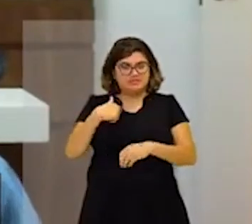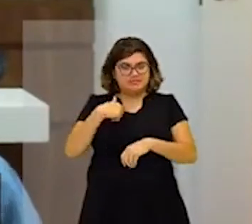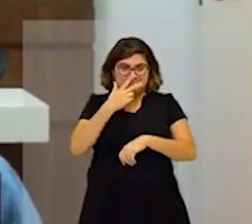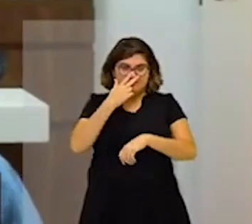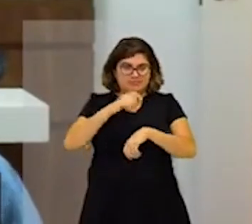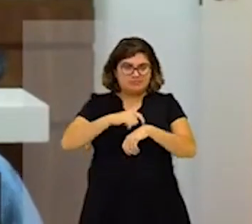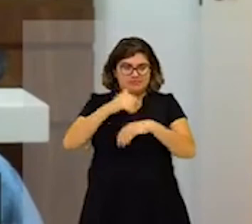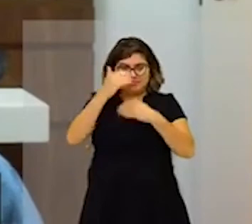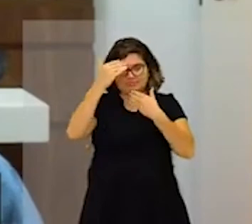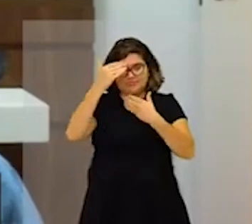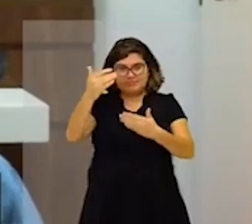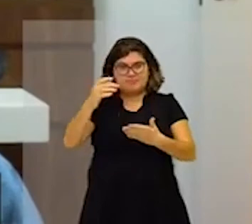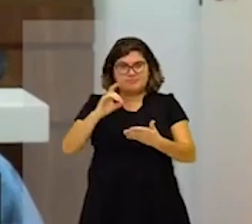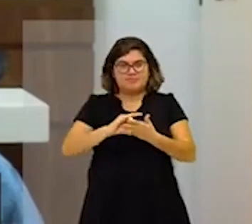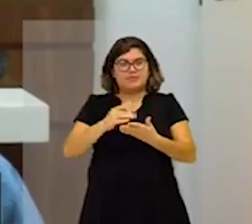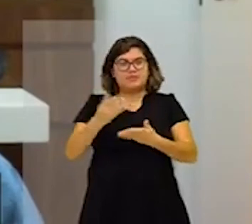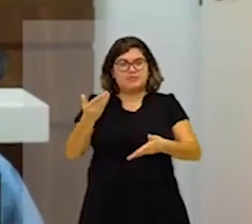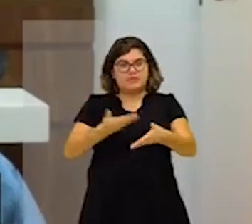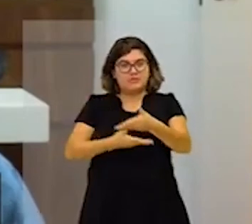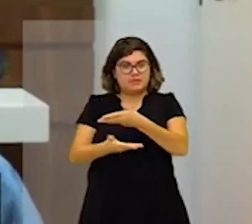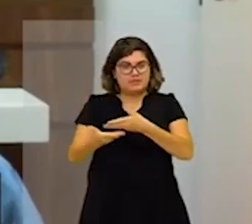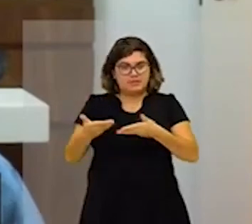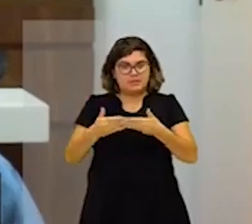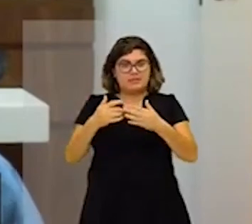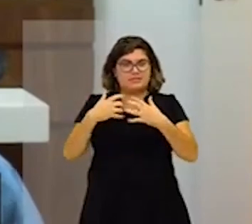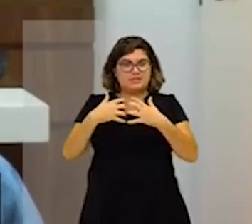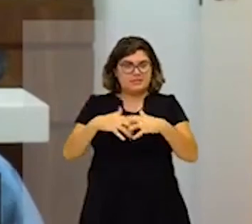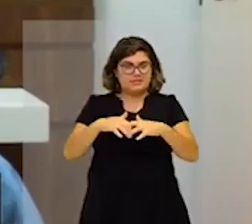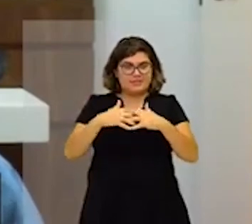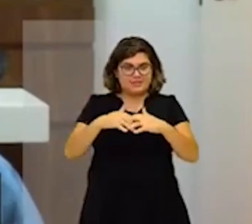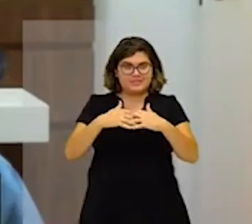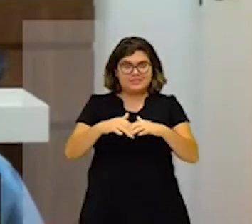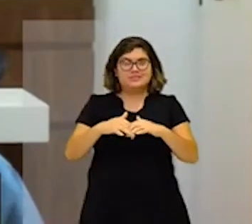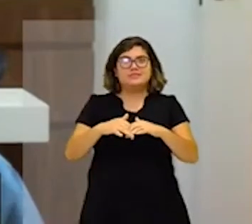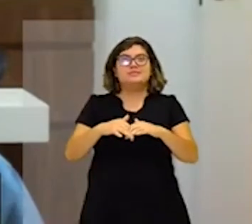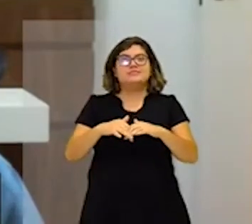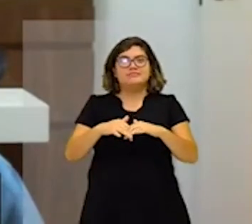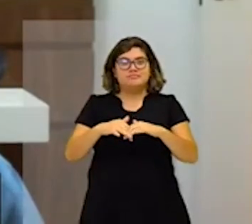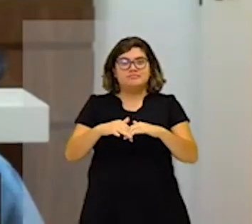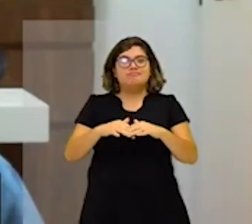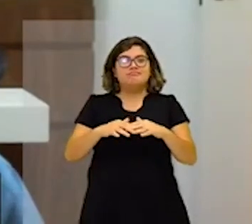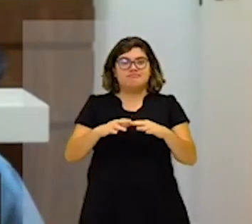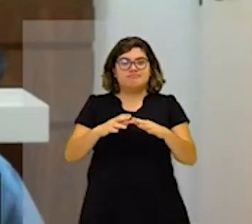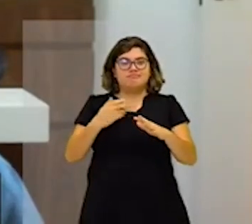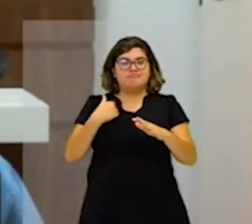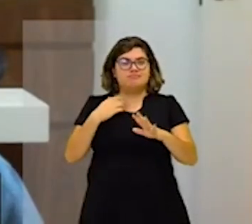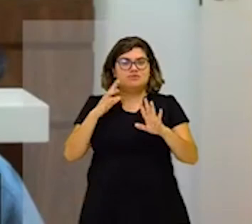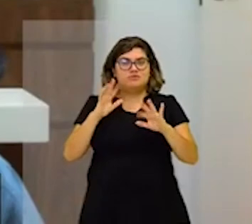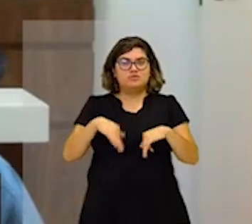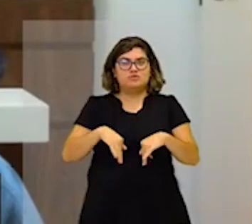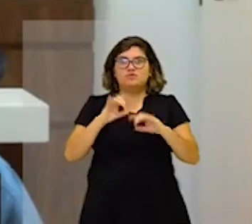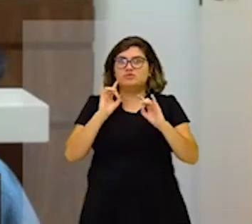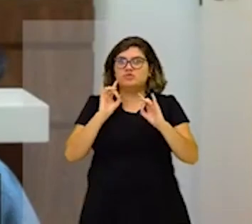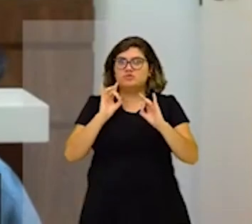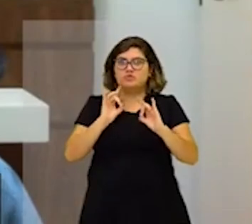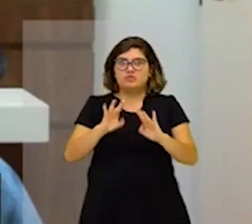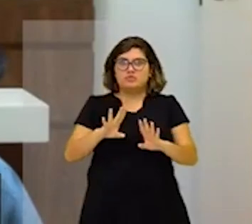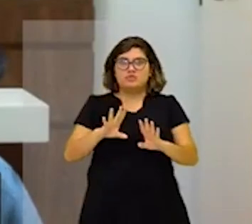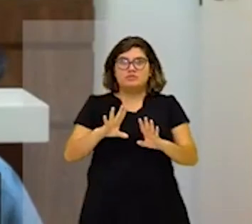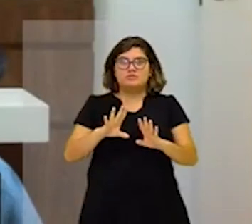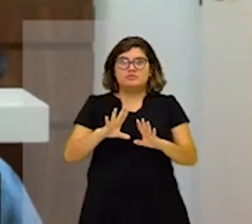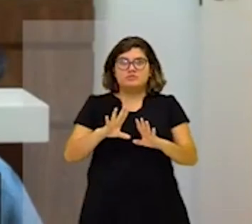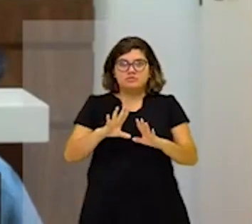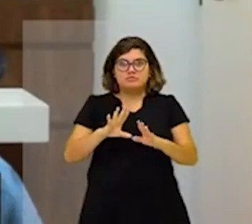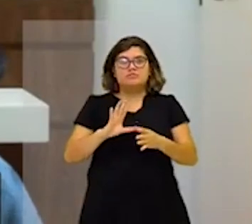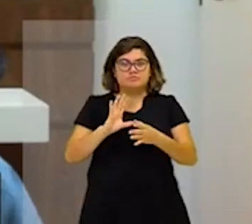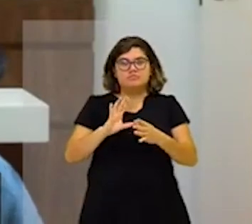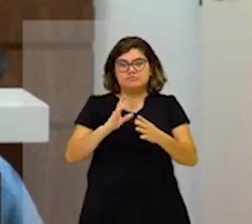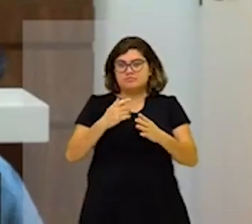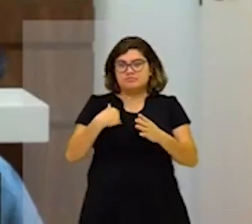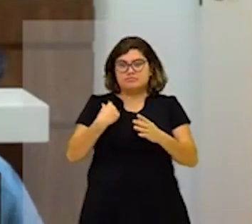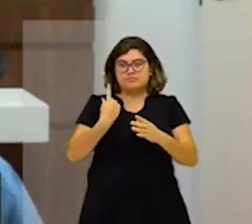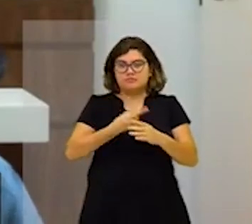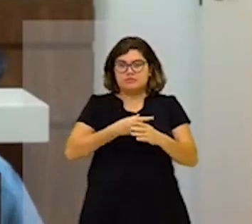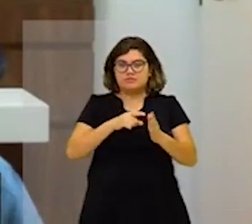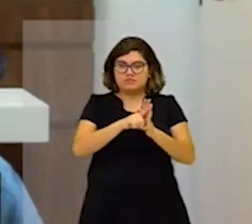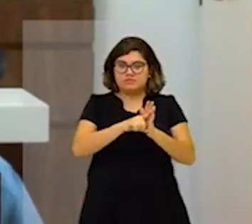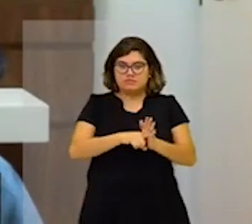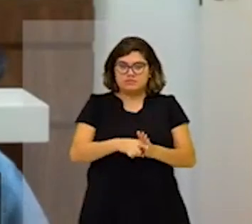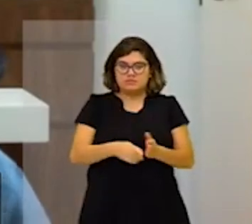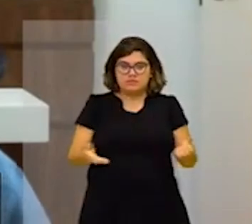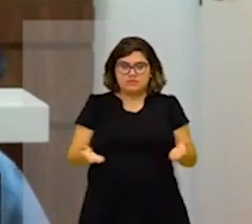de compartilhar reflexão e não apenas para trazer essa o diagnóstico provisória e compartilhar um